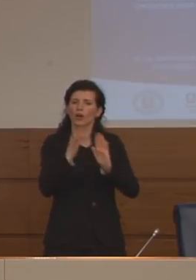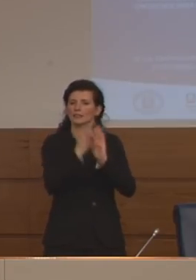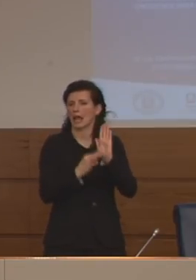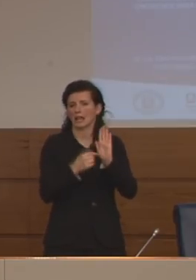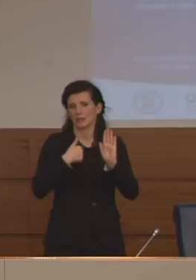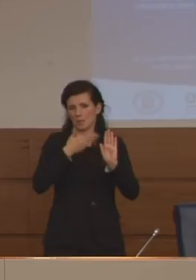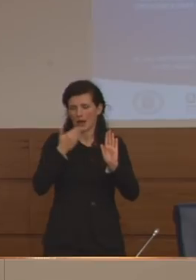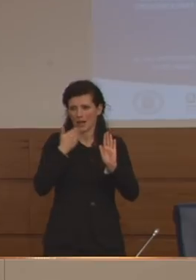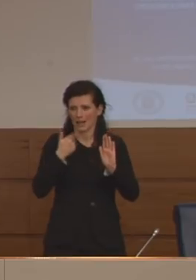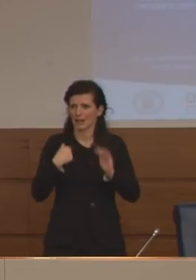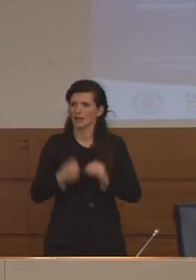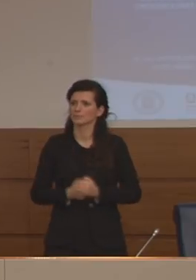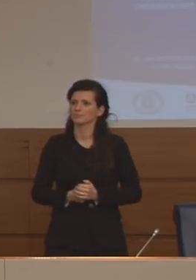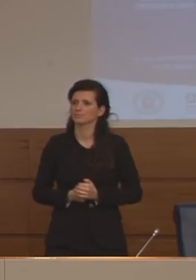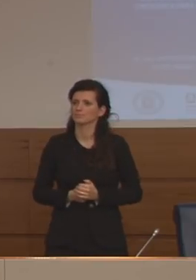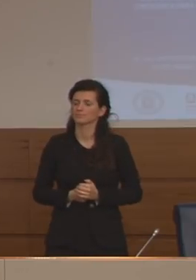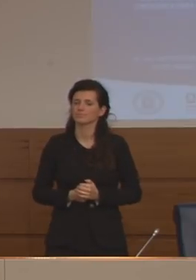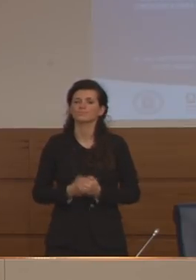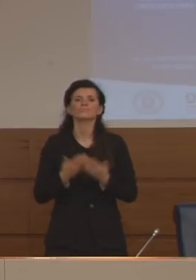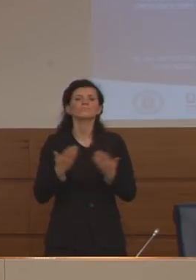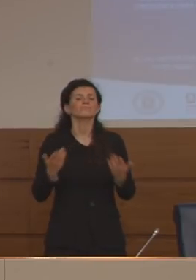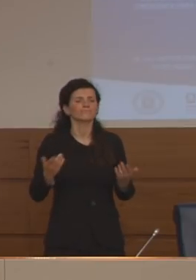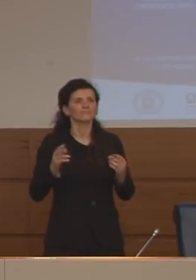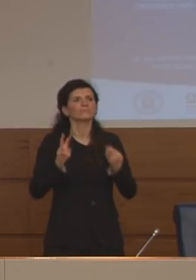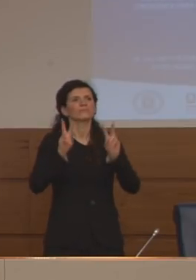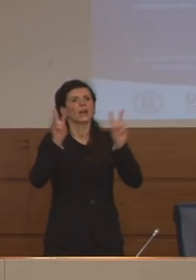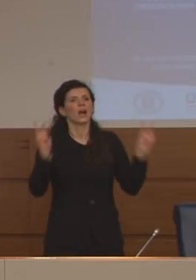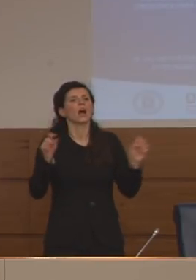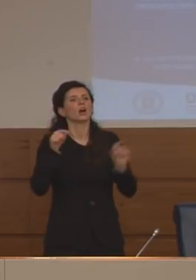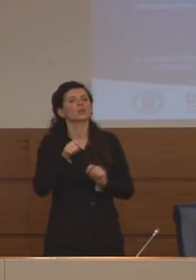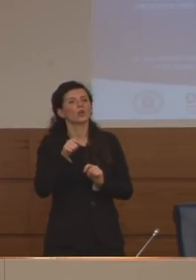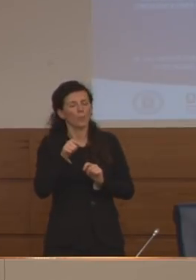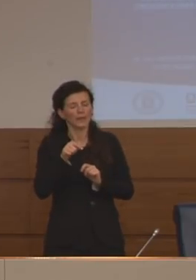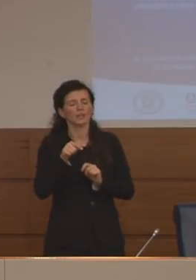Il tema della diagnostica è un tema ricorrente in questi giorni